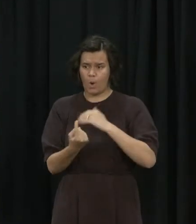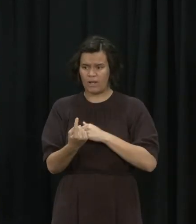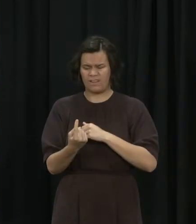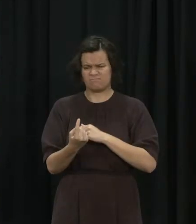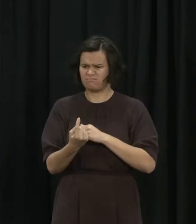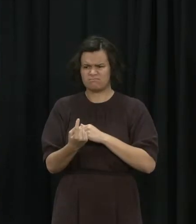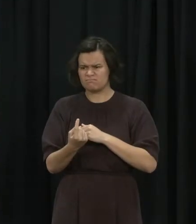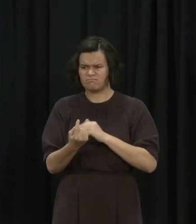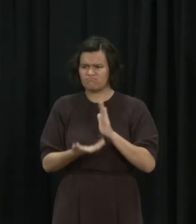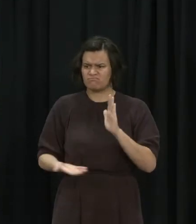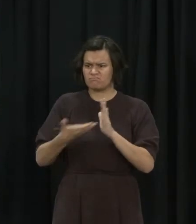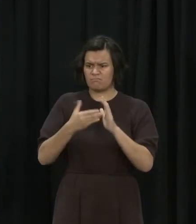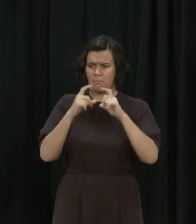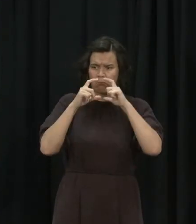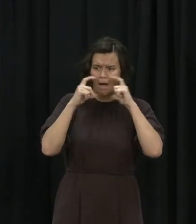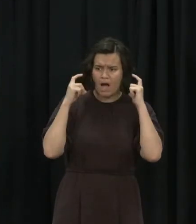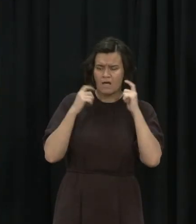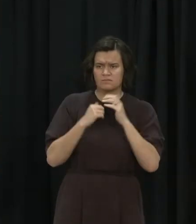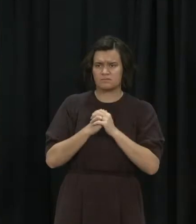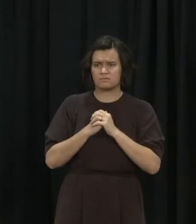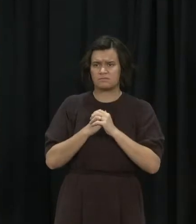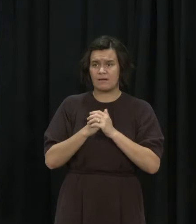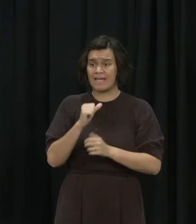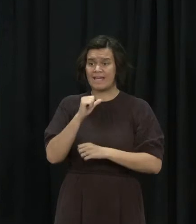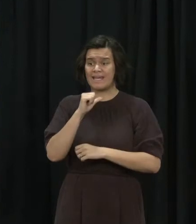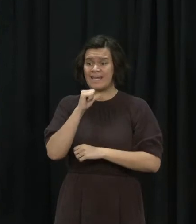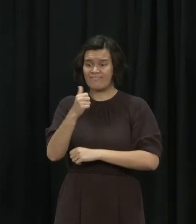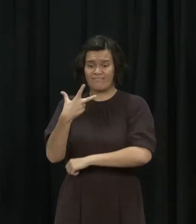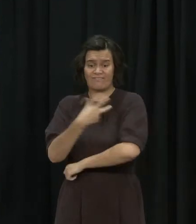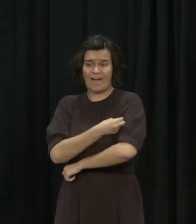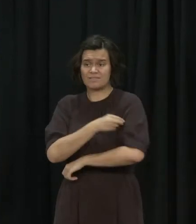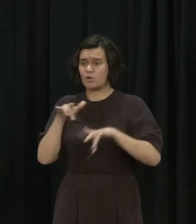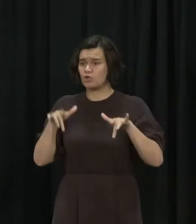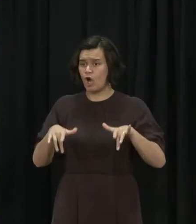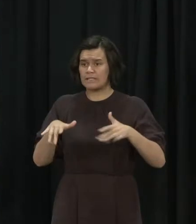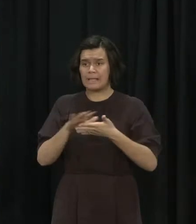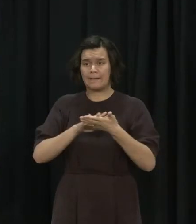Whakatata (kare e rangona)? Ki taku whakaaro ki te